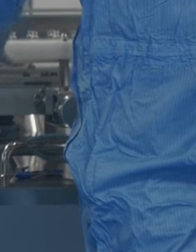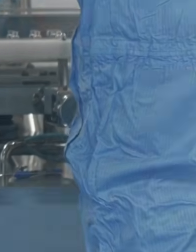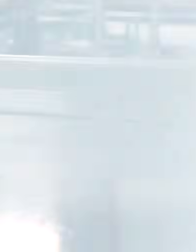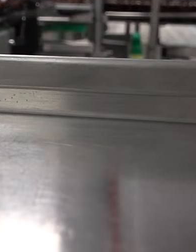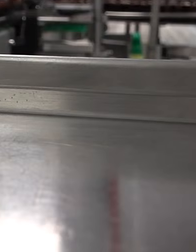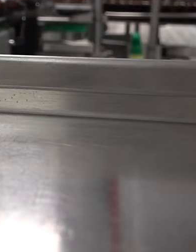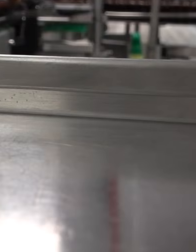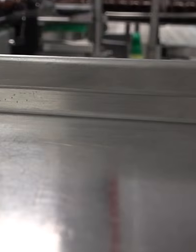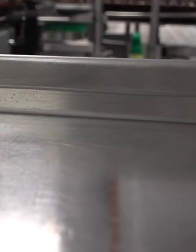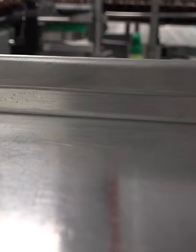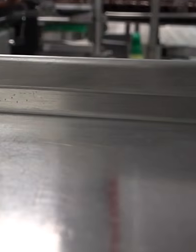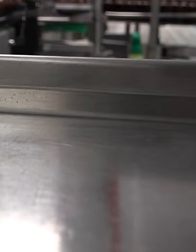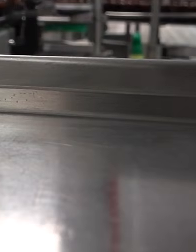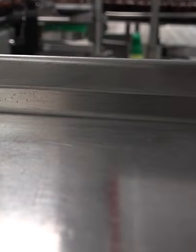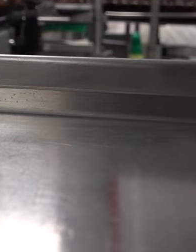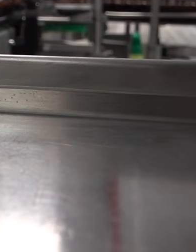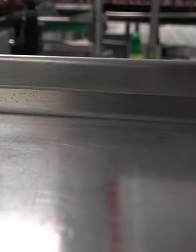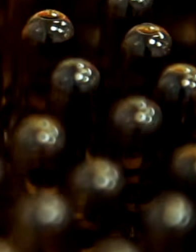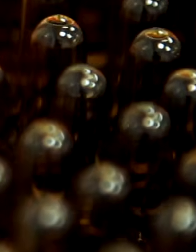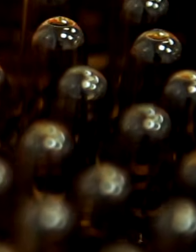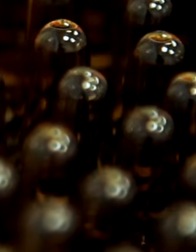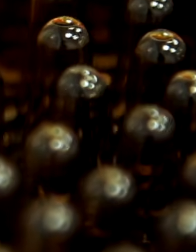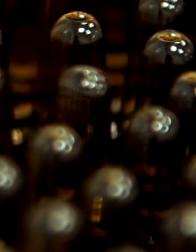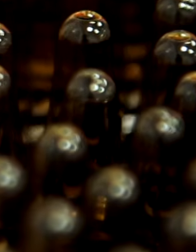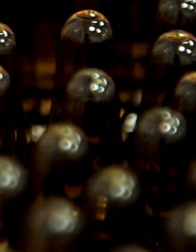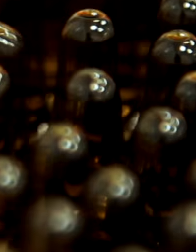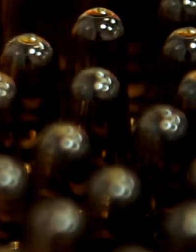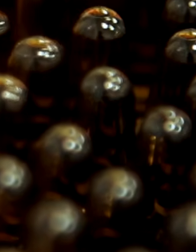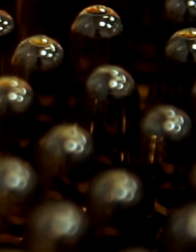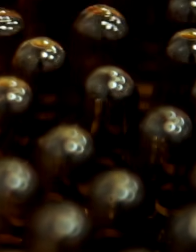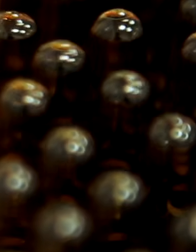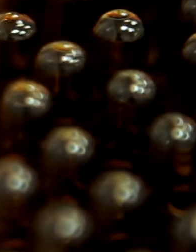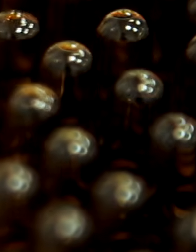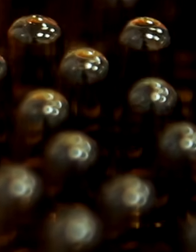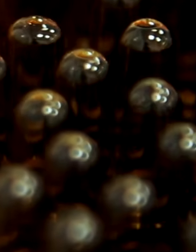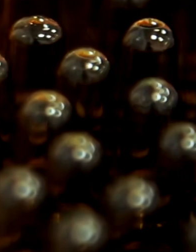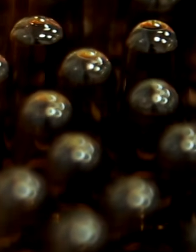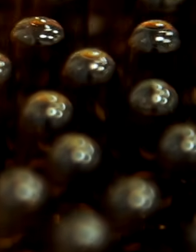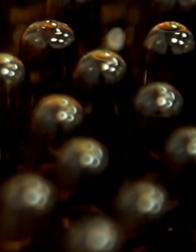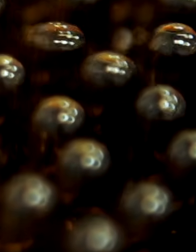¿Por qué esta inversión transforma a nuestra nación soberanía y orgullo nacional? Produciremos